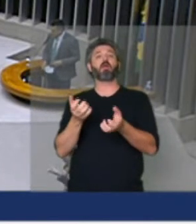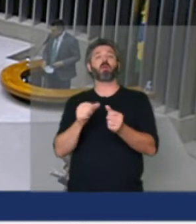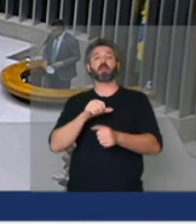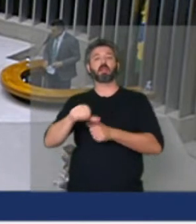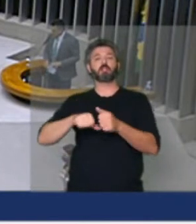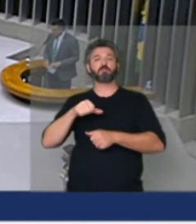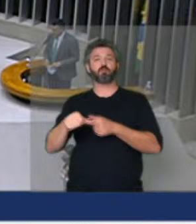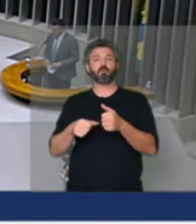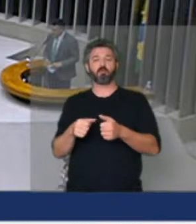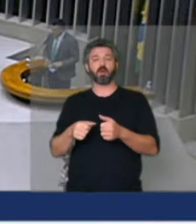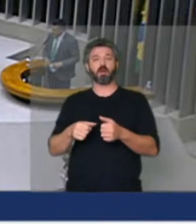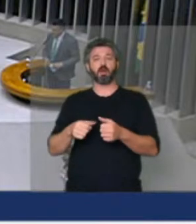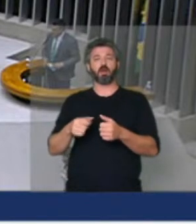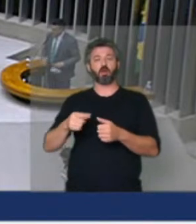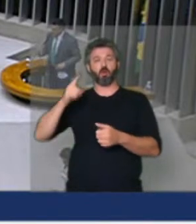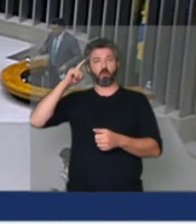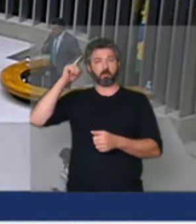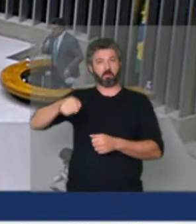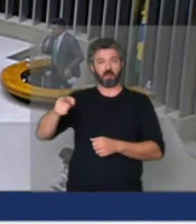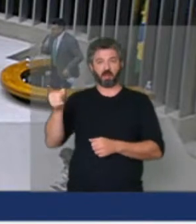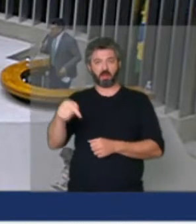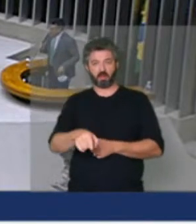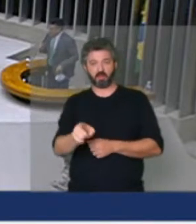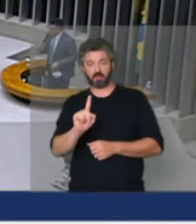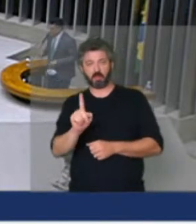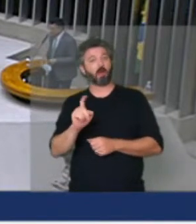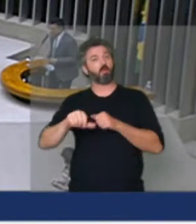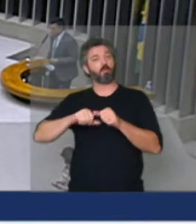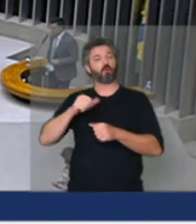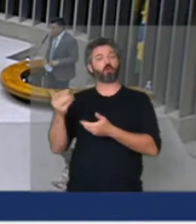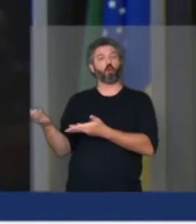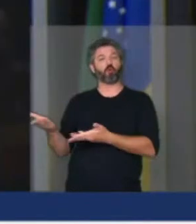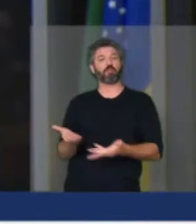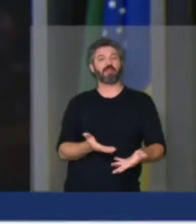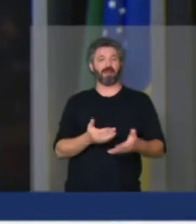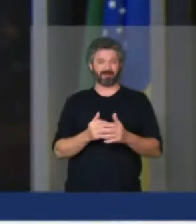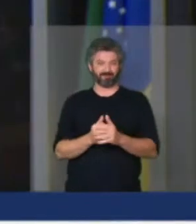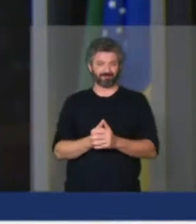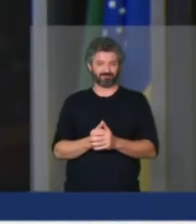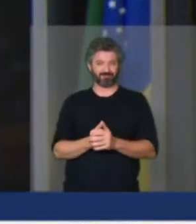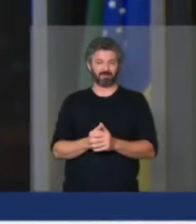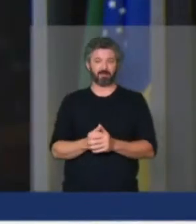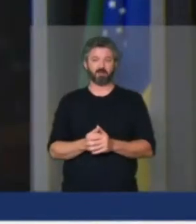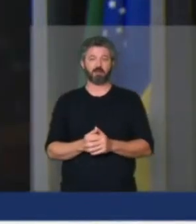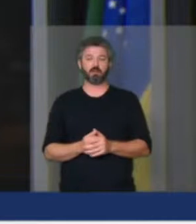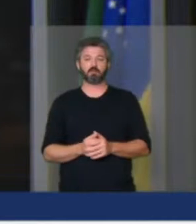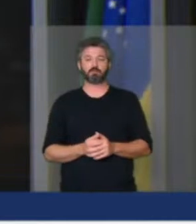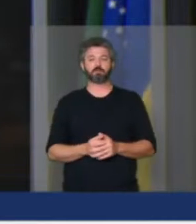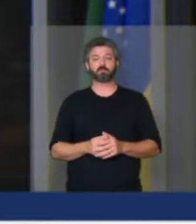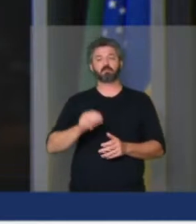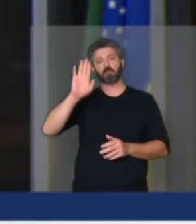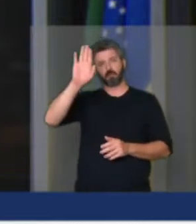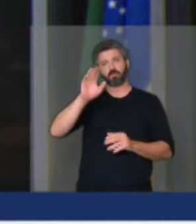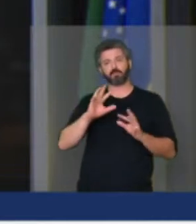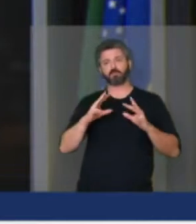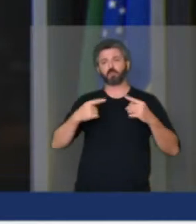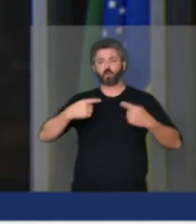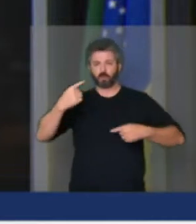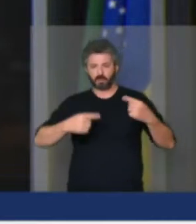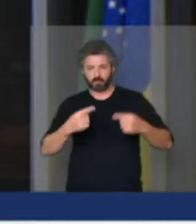CONVITE. VAMOS É TRIBUNA. -- [DEPUTADO]: DEBATE AQUI NESSA CASA DENTRO DOS LIMITES TODO O DEBATE É MUITO BOM. MAS NÓS PRECISAMOS DEBATER MUITO SOBRE A SAÚ